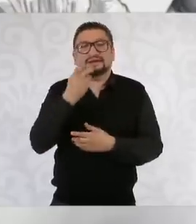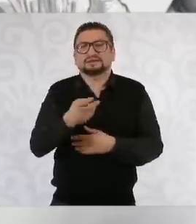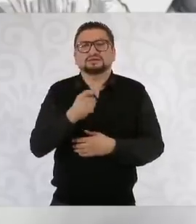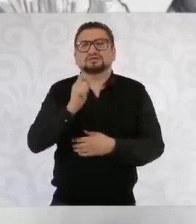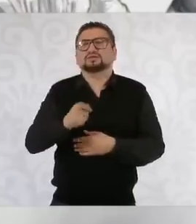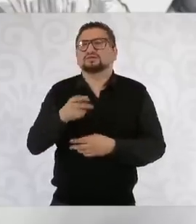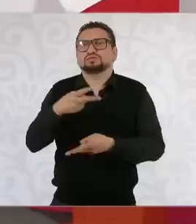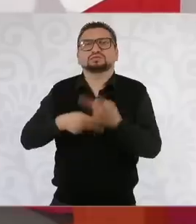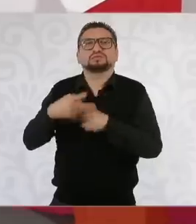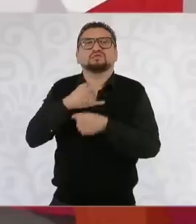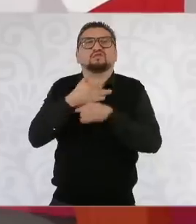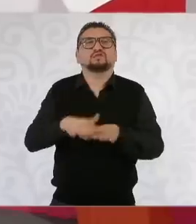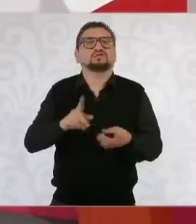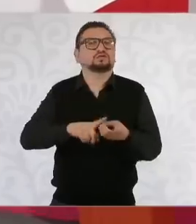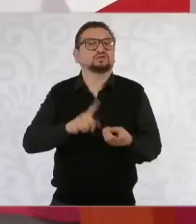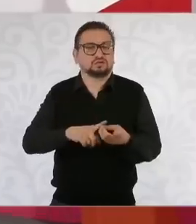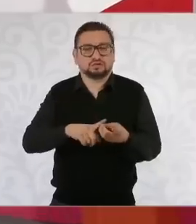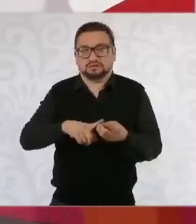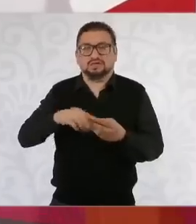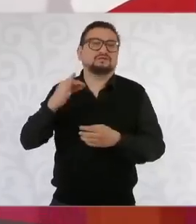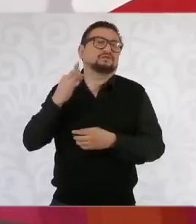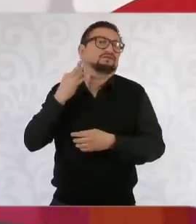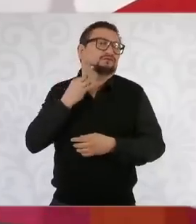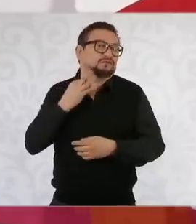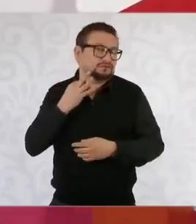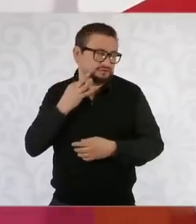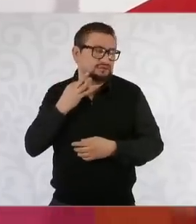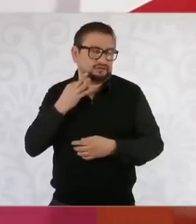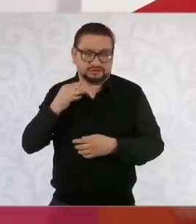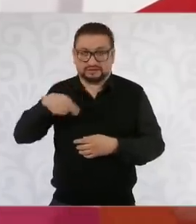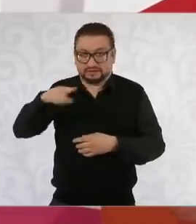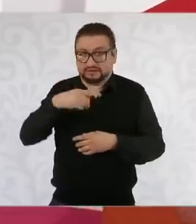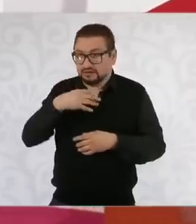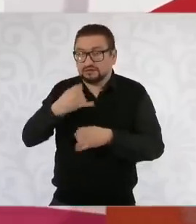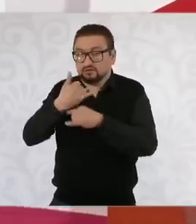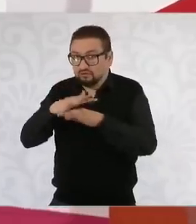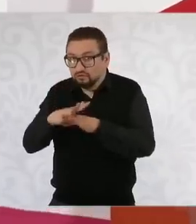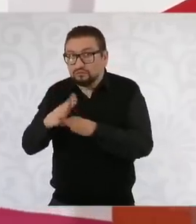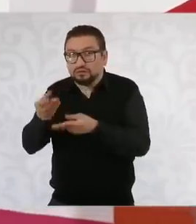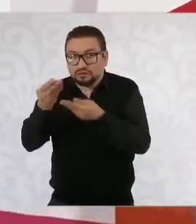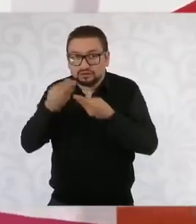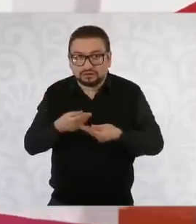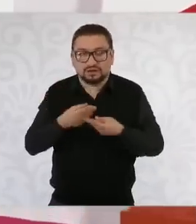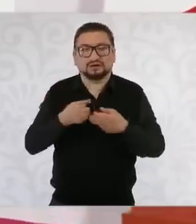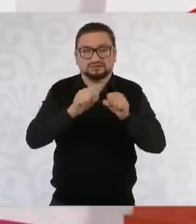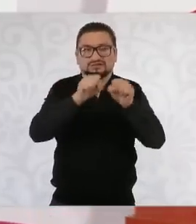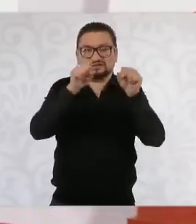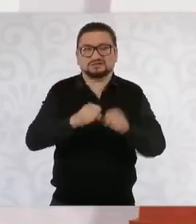ese reporte de las fiscalías estatales y hay un sistema que está recibiendo permanentemente